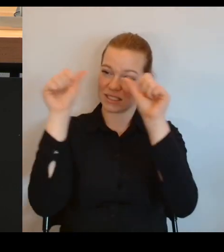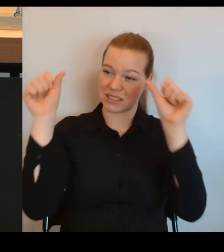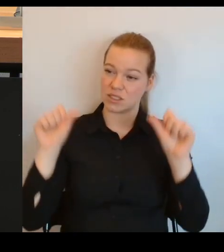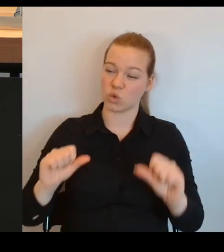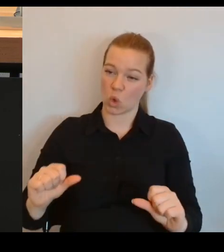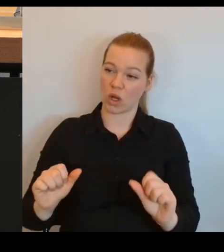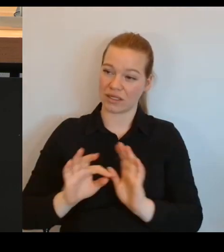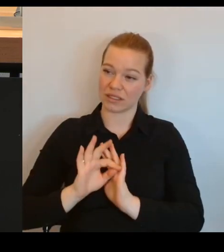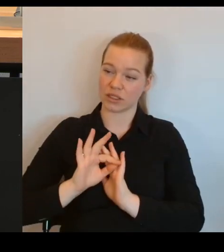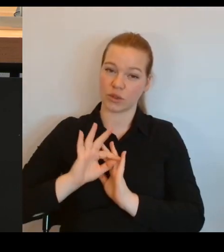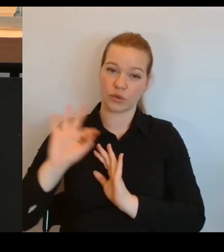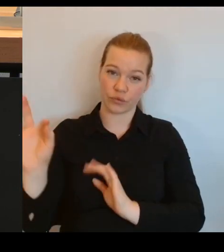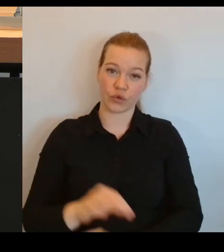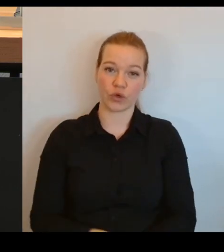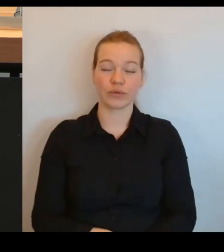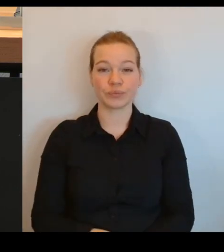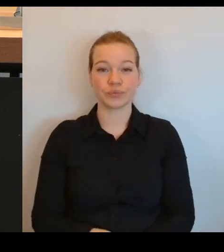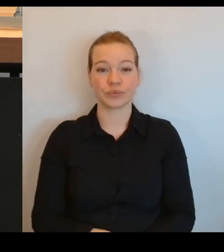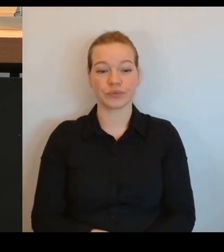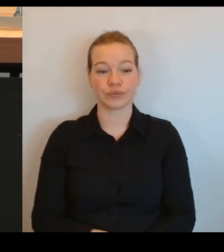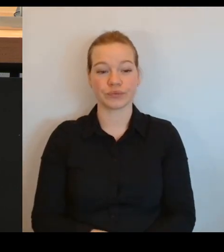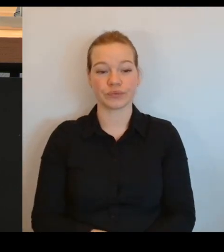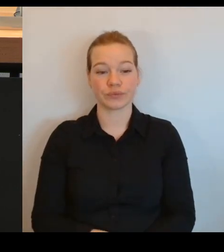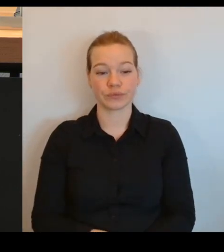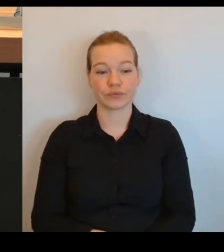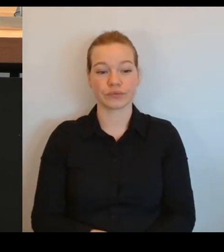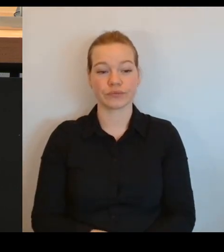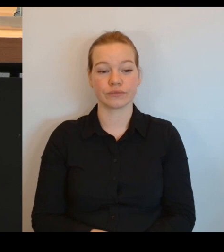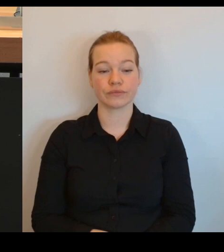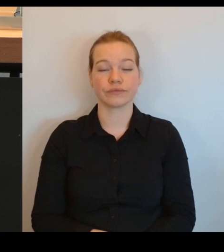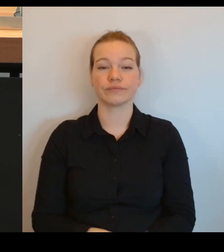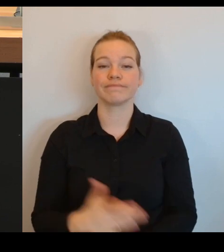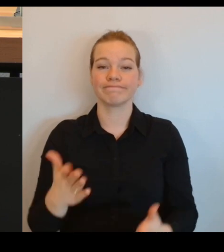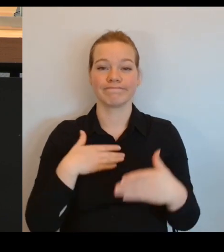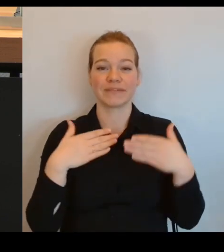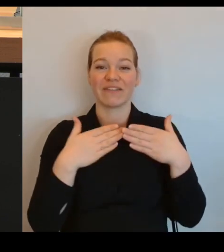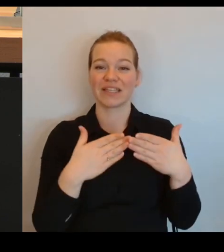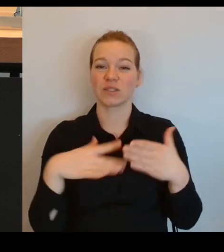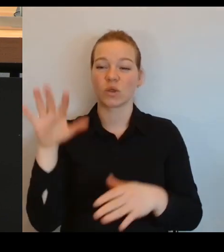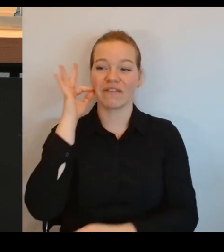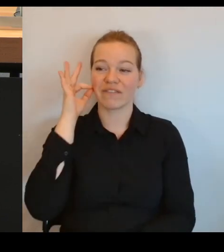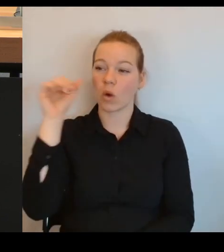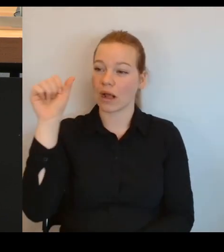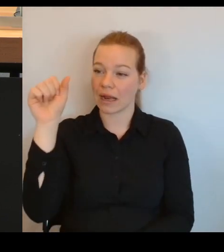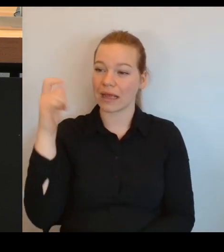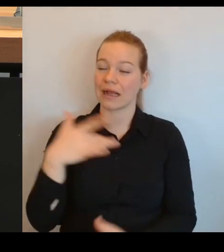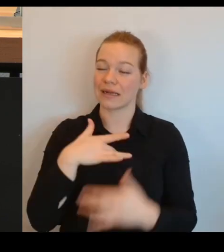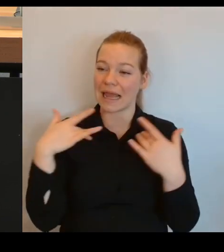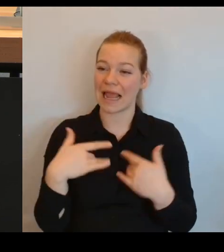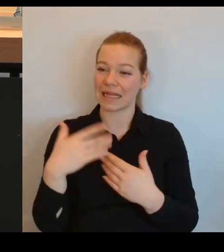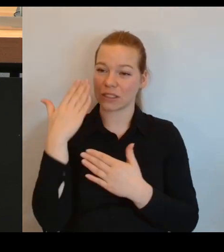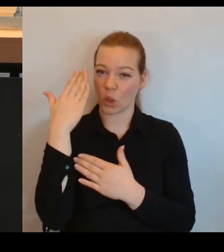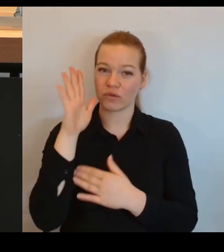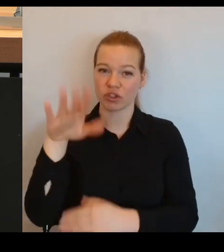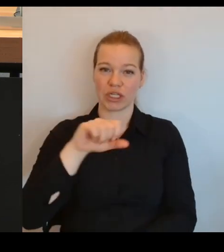Fraktion, Frau Klingen der Präsidentin herzlich zum Geburtstag und wünsche Ihnen heute noch einen angenehmen und schönen Tag und Grund zum Feiern.